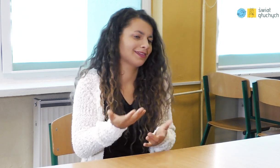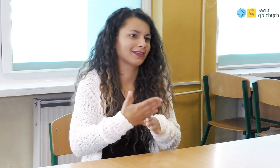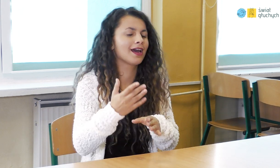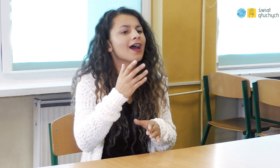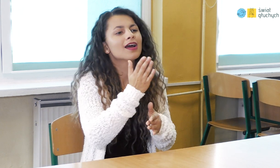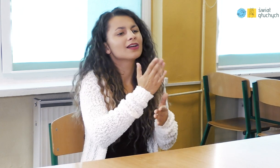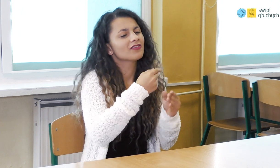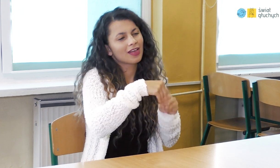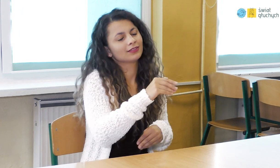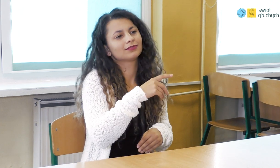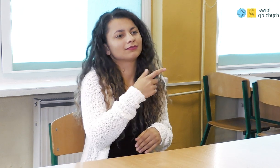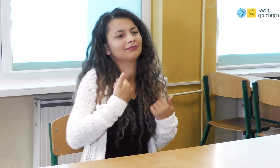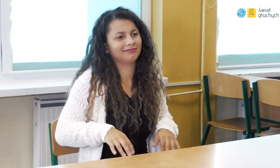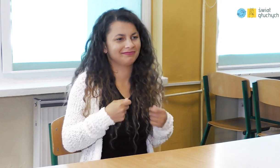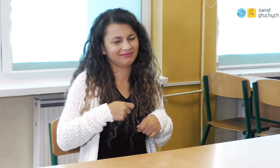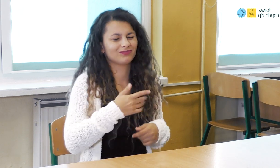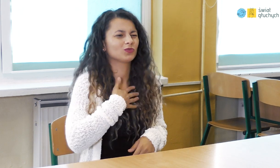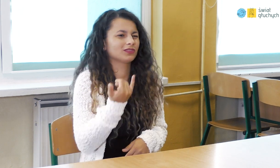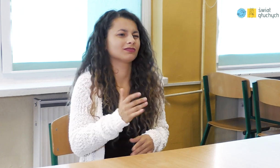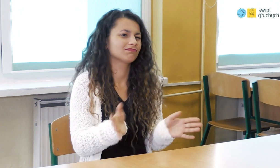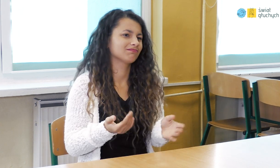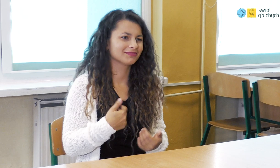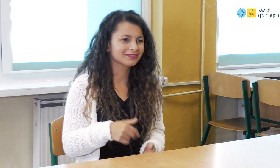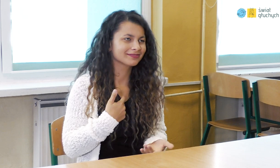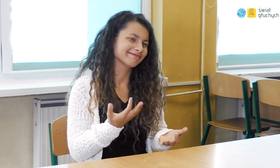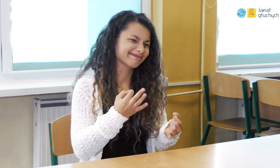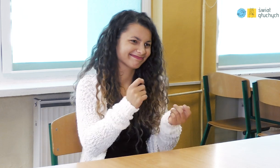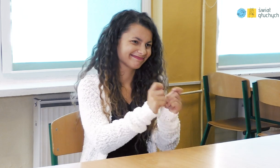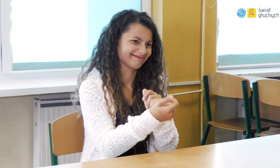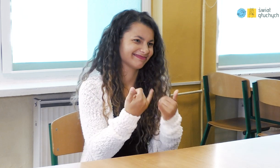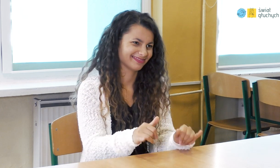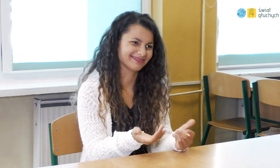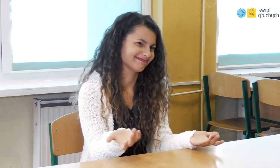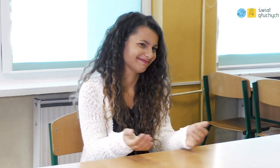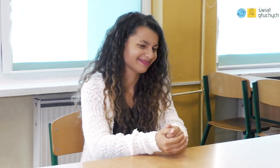Większość nie chciała się przebierać, ponieważ uważała że to dziecinne. Trochę się pozmieniało.